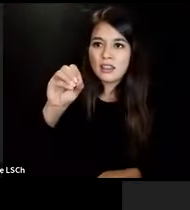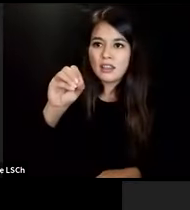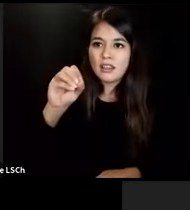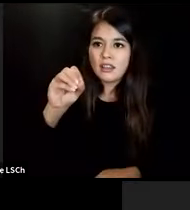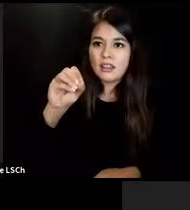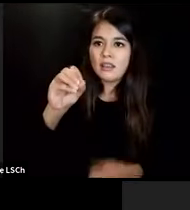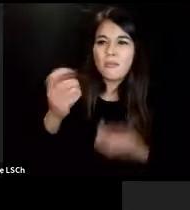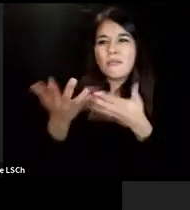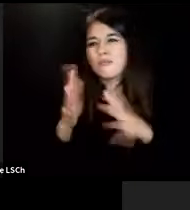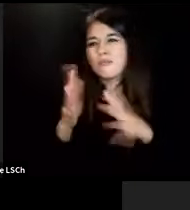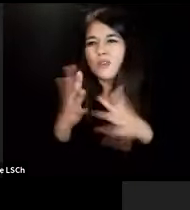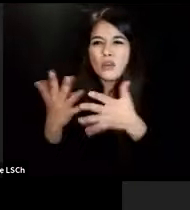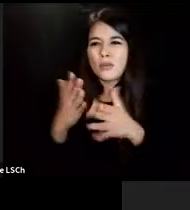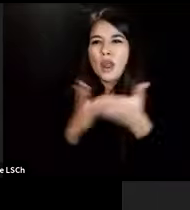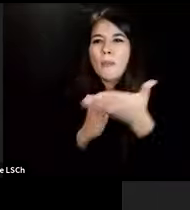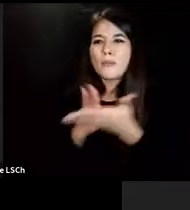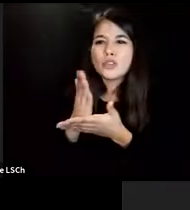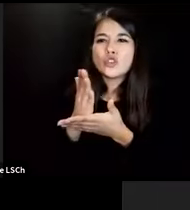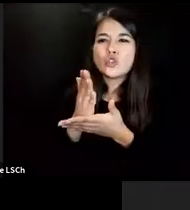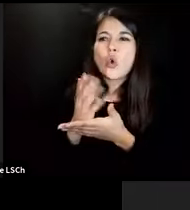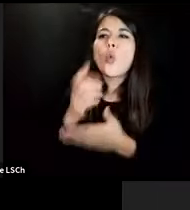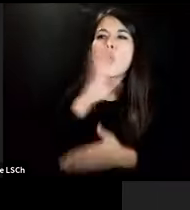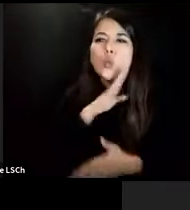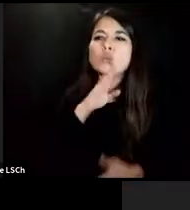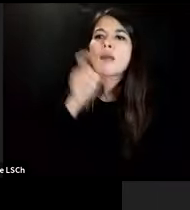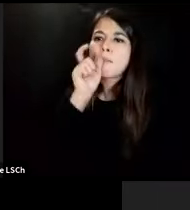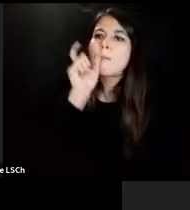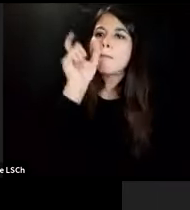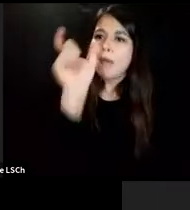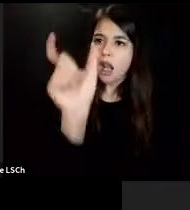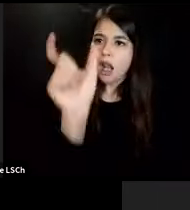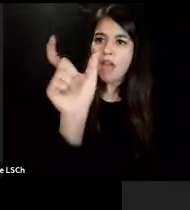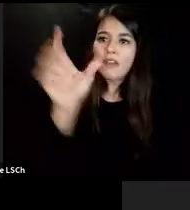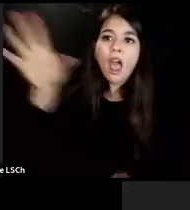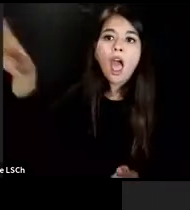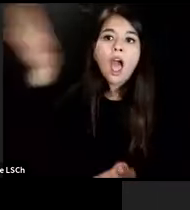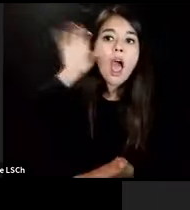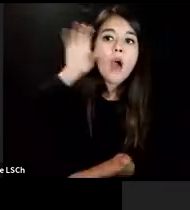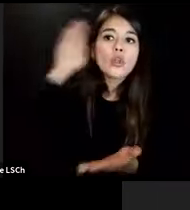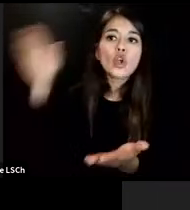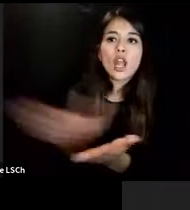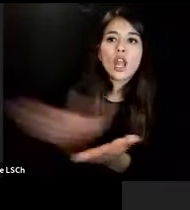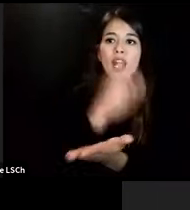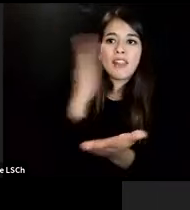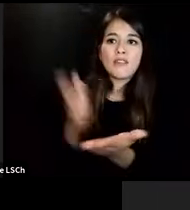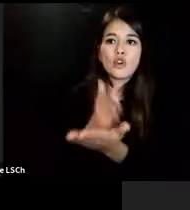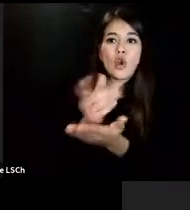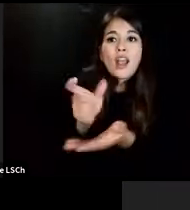término audiolibro. Y se empieza a usar audiolibro en relación a los casettes. En esa época se grababa en cassette